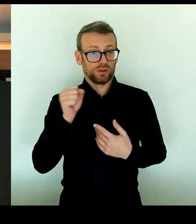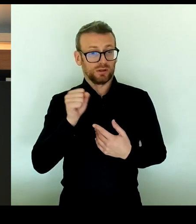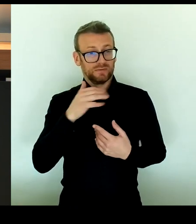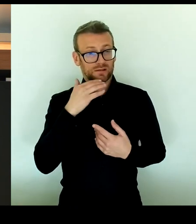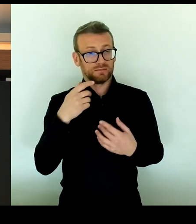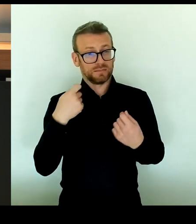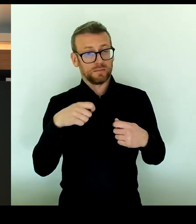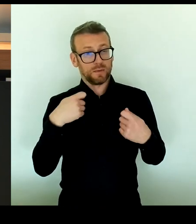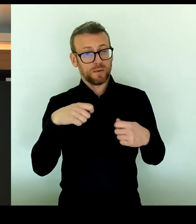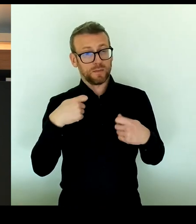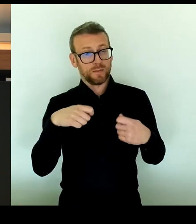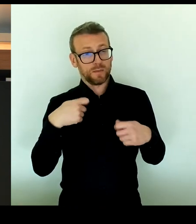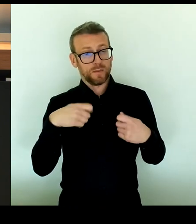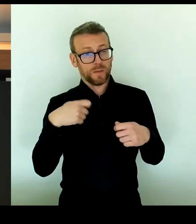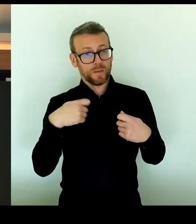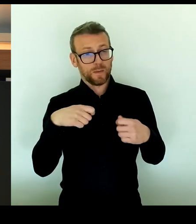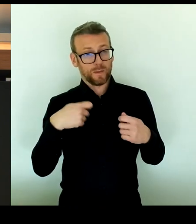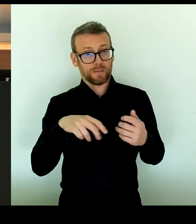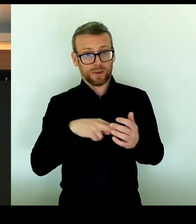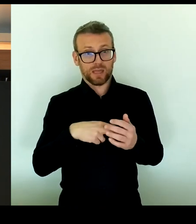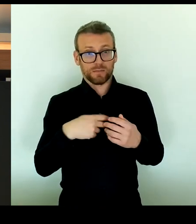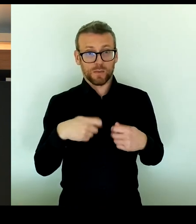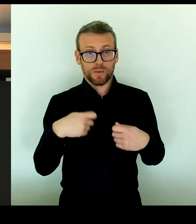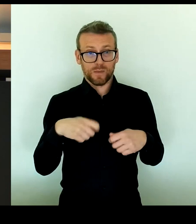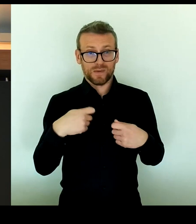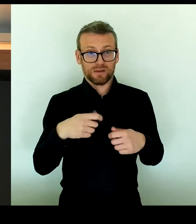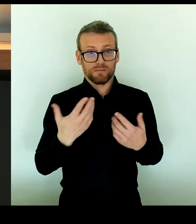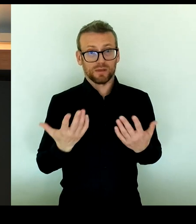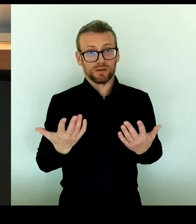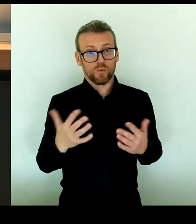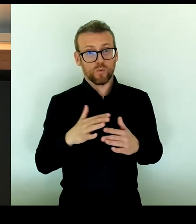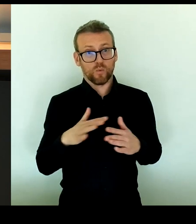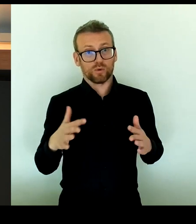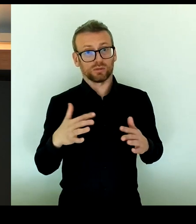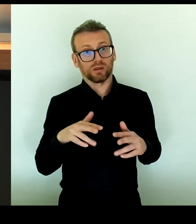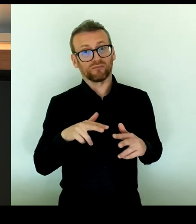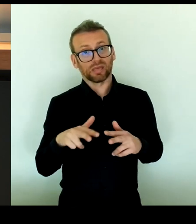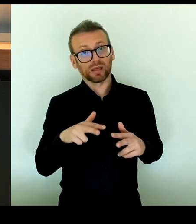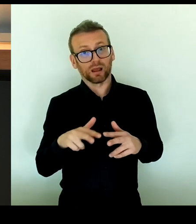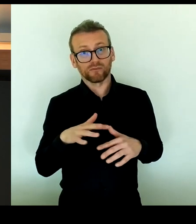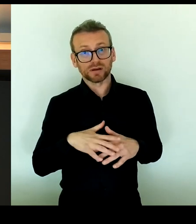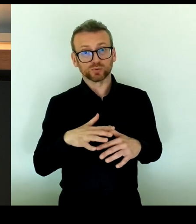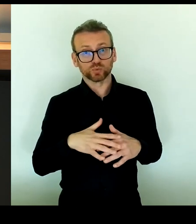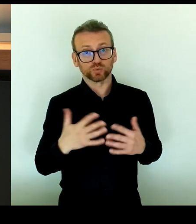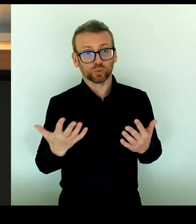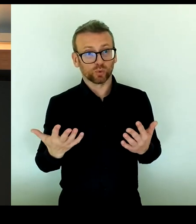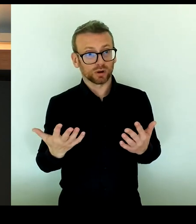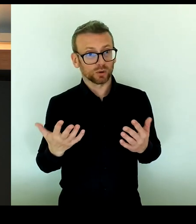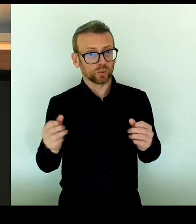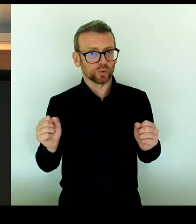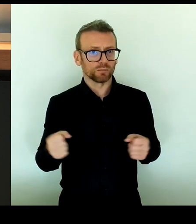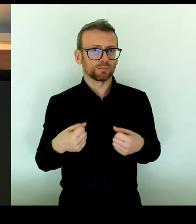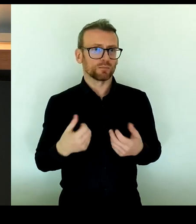und Bauarbeiter, die Handwerkerinnen und Handwerker mit der S-Bahn, der U-Bahn oder der Tram zur Baustelle fahn können.